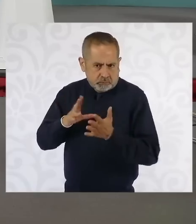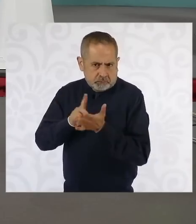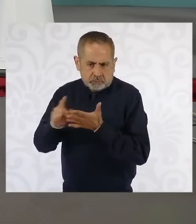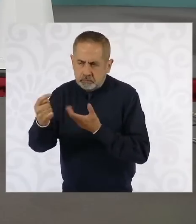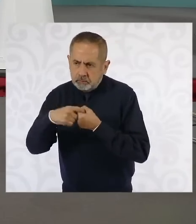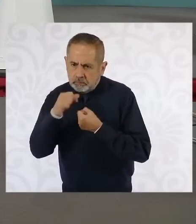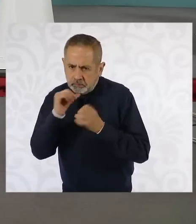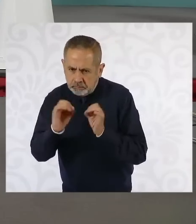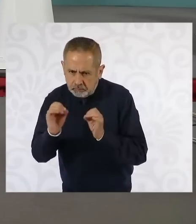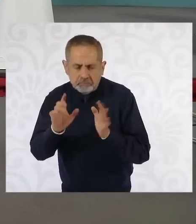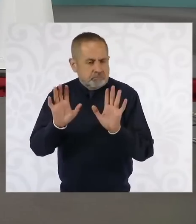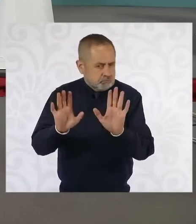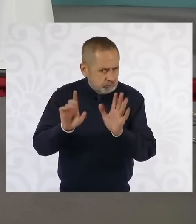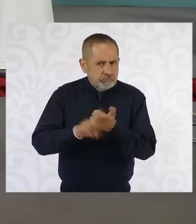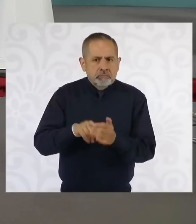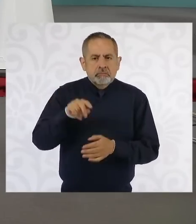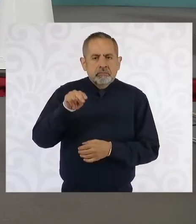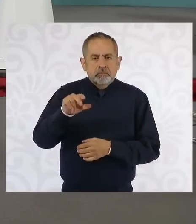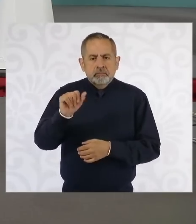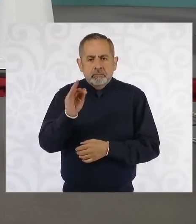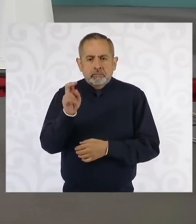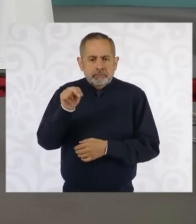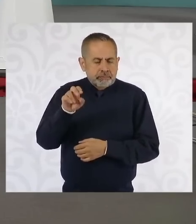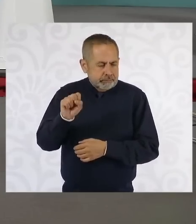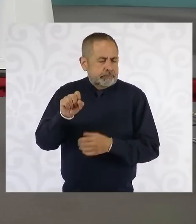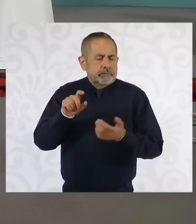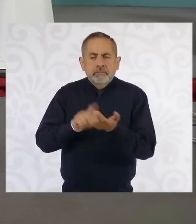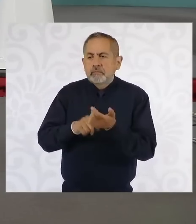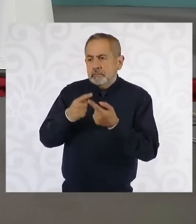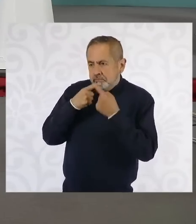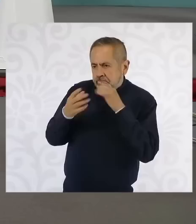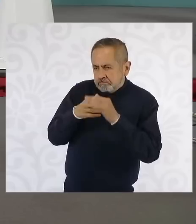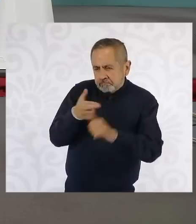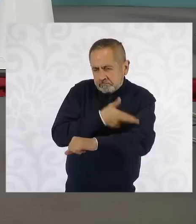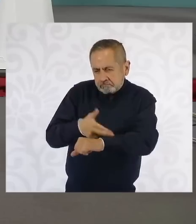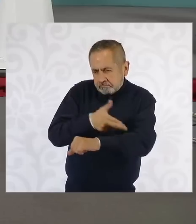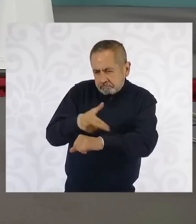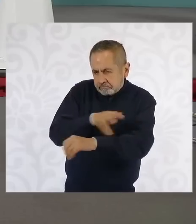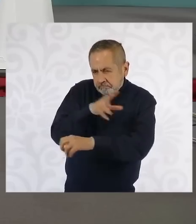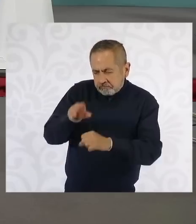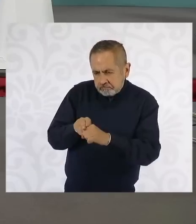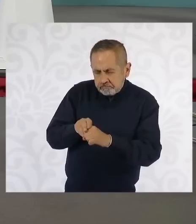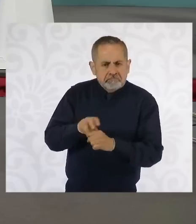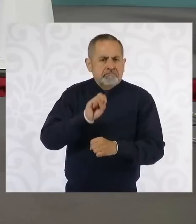para el bienestar como oferente de servicios financieros básicos apoyará el programa de